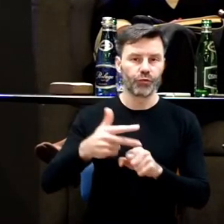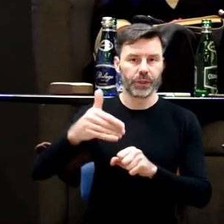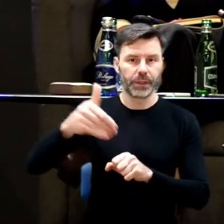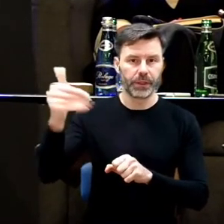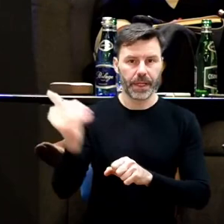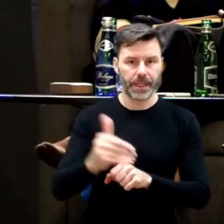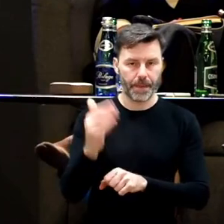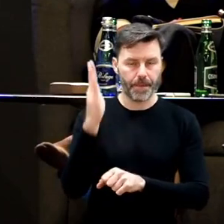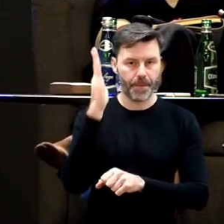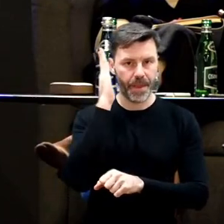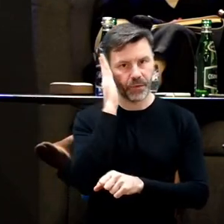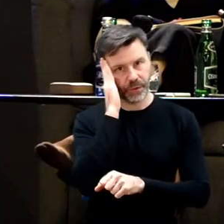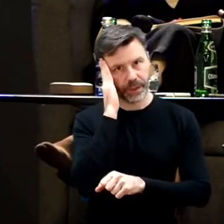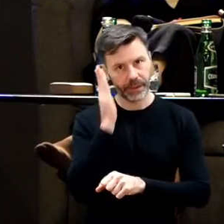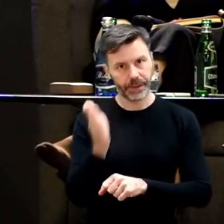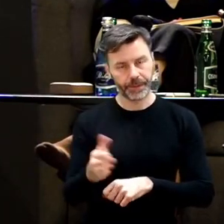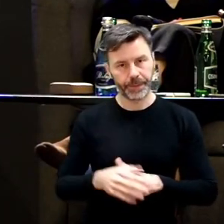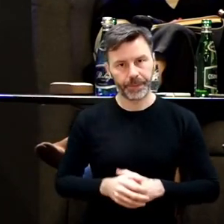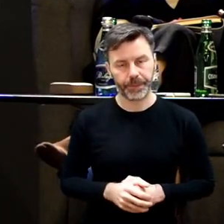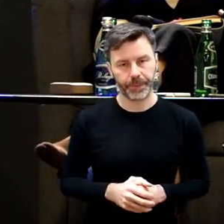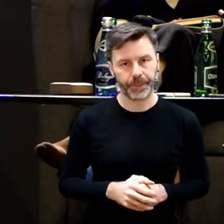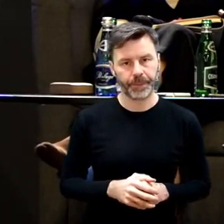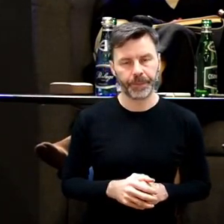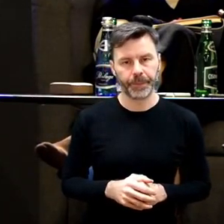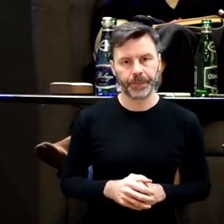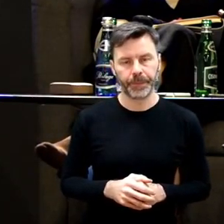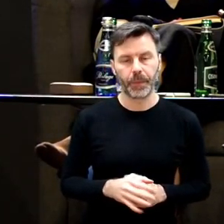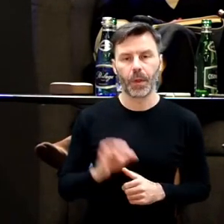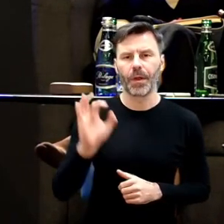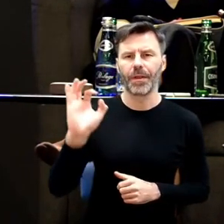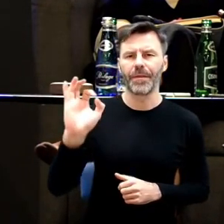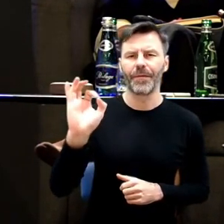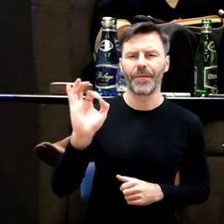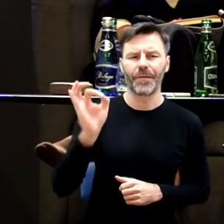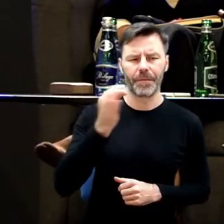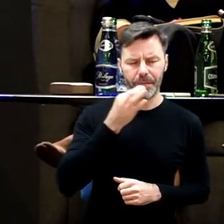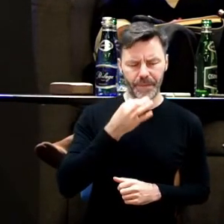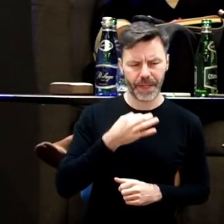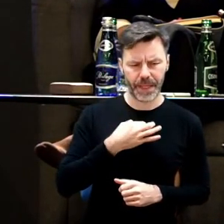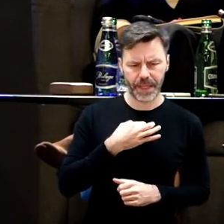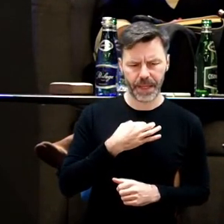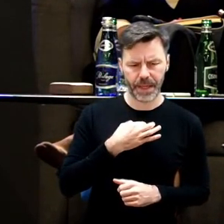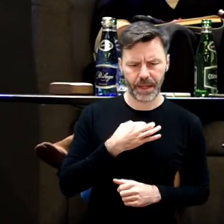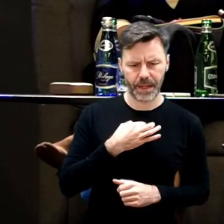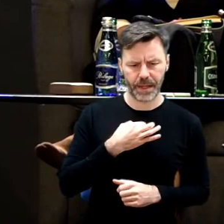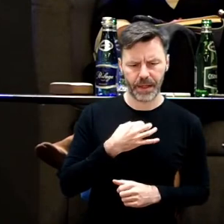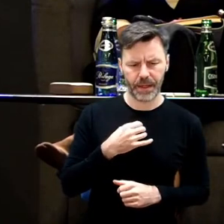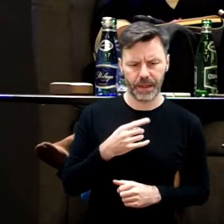To odnosząc się do Pańskiego pytania, co do tych warunków technicznych.